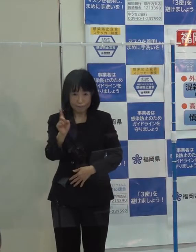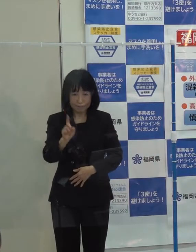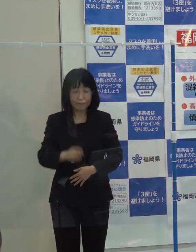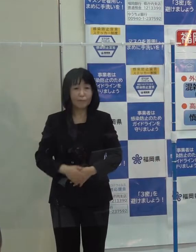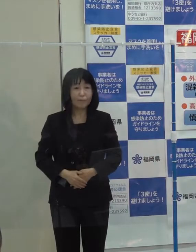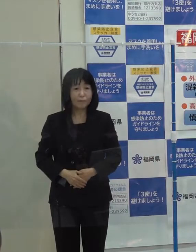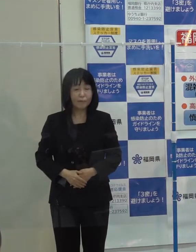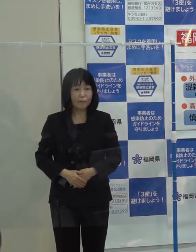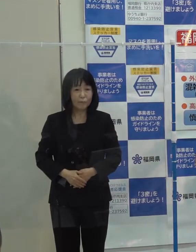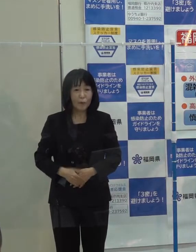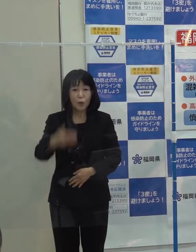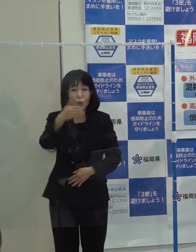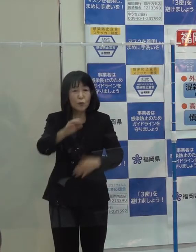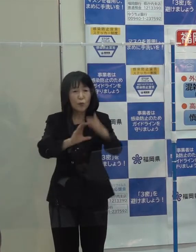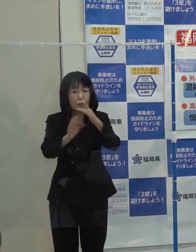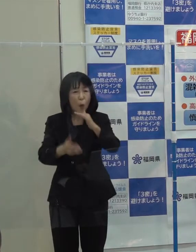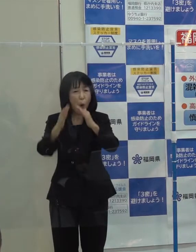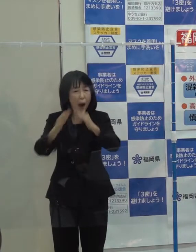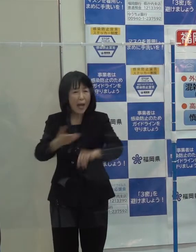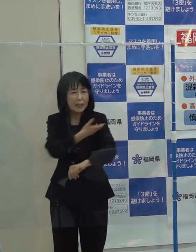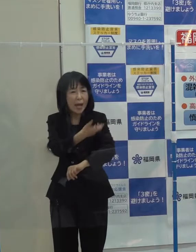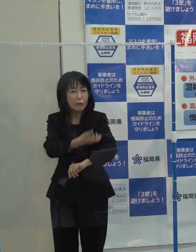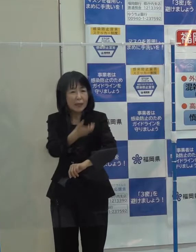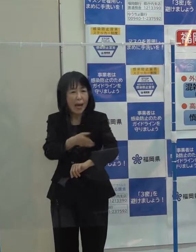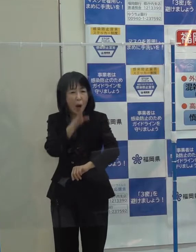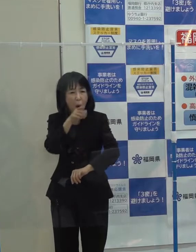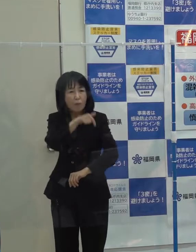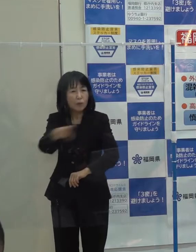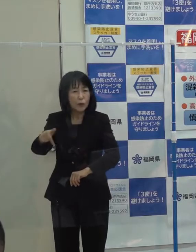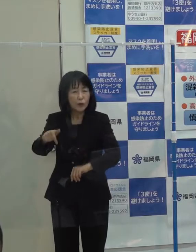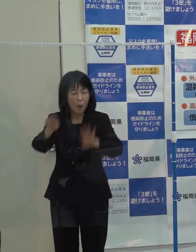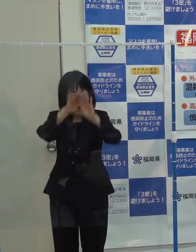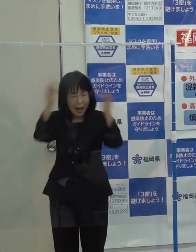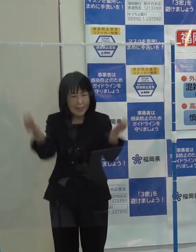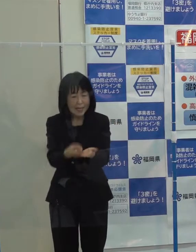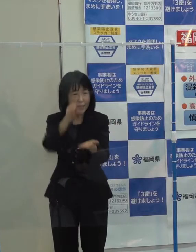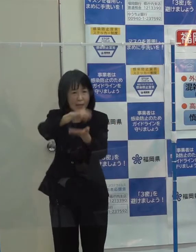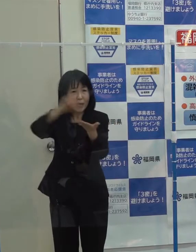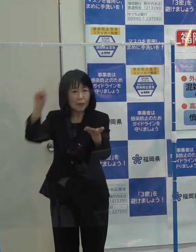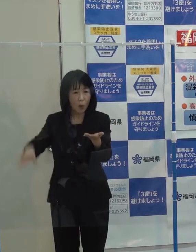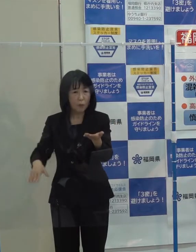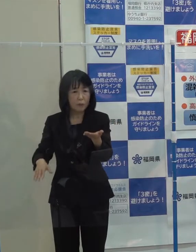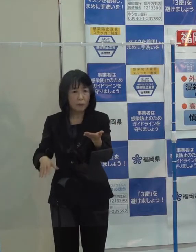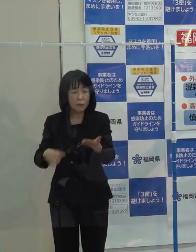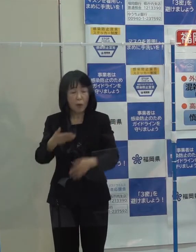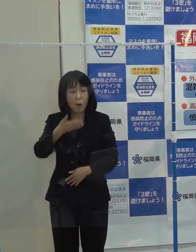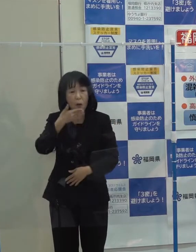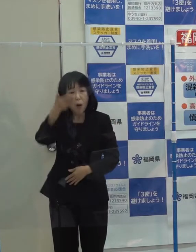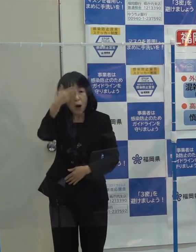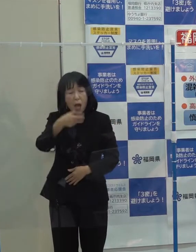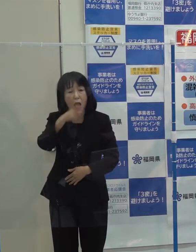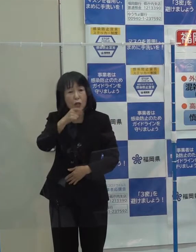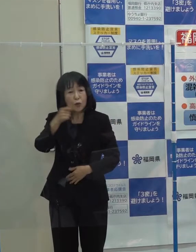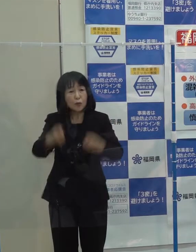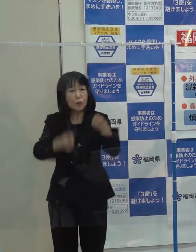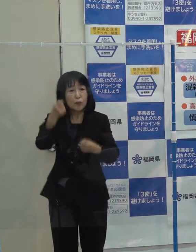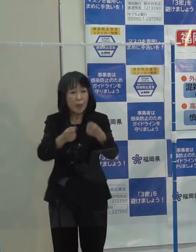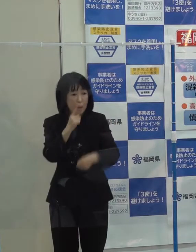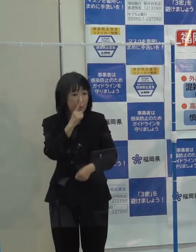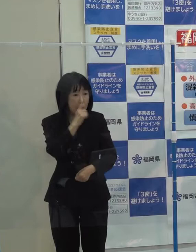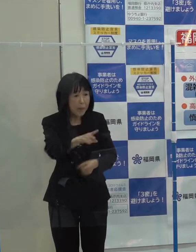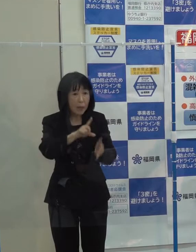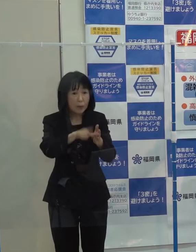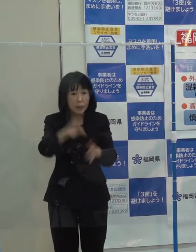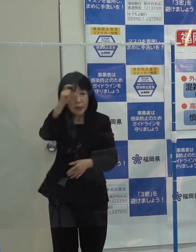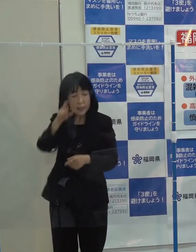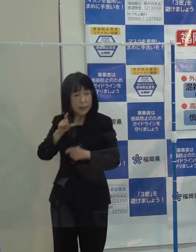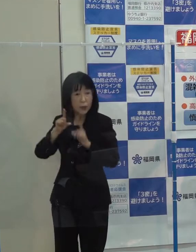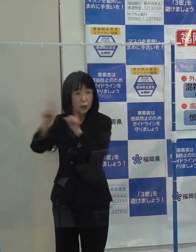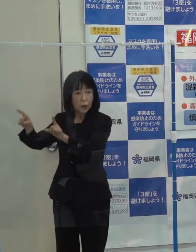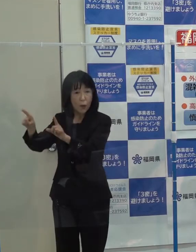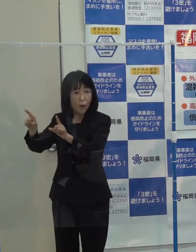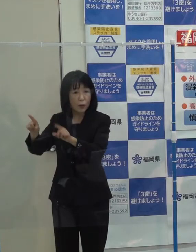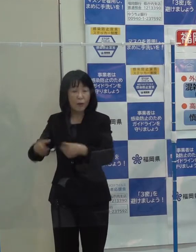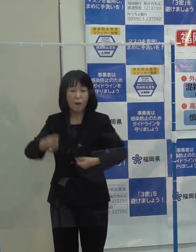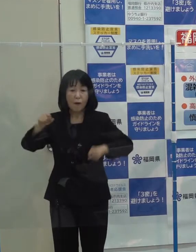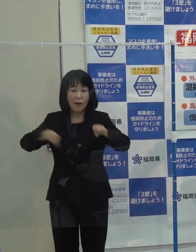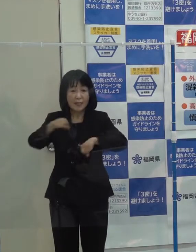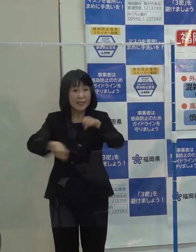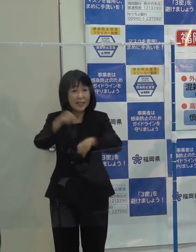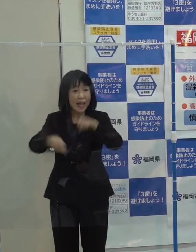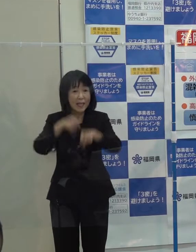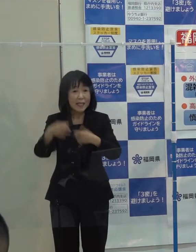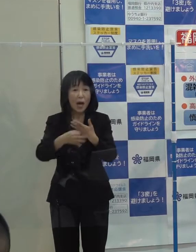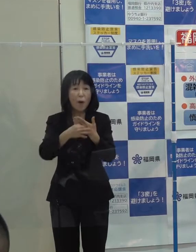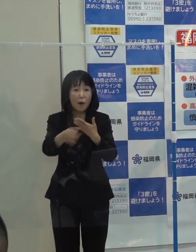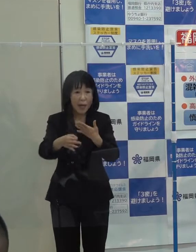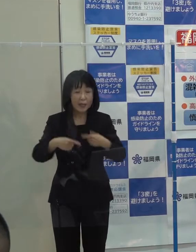「工藤會総本部の事務所の完全撤去 飲酒運転の通報義務や自転車保険の加入の義務化です